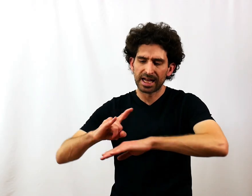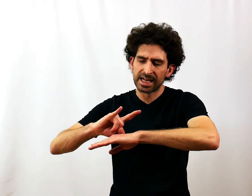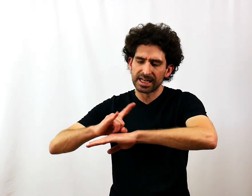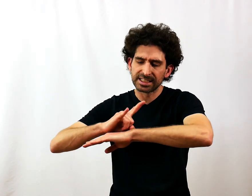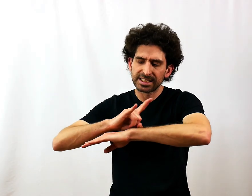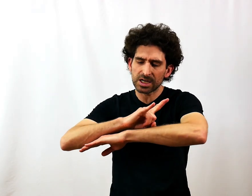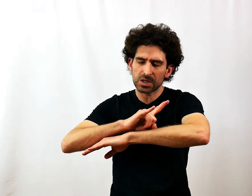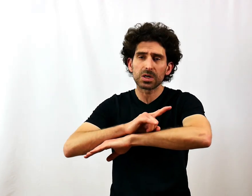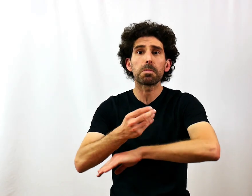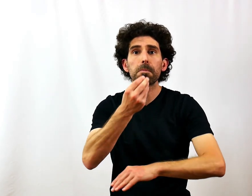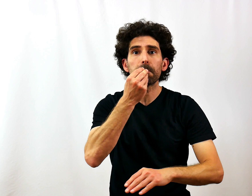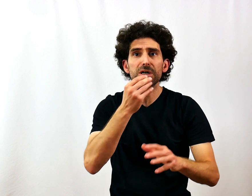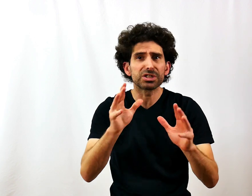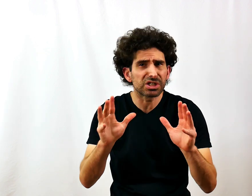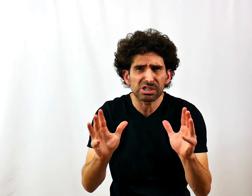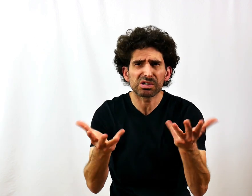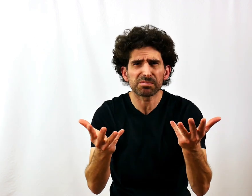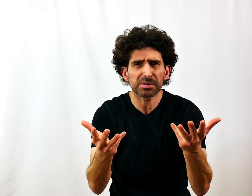Comment mange l'escargot ?